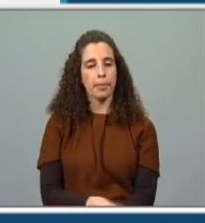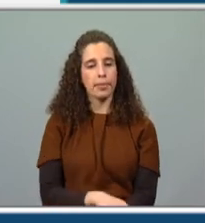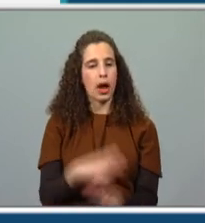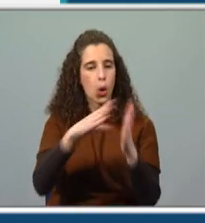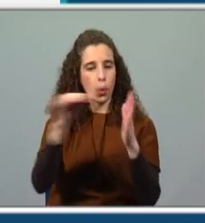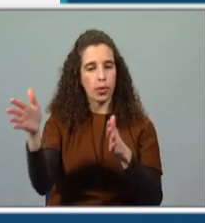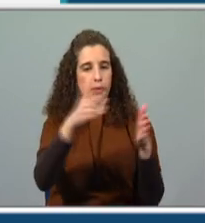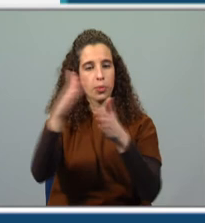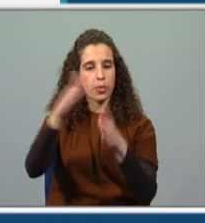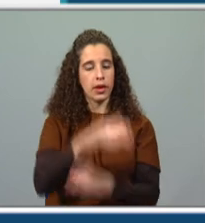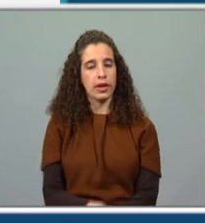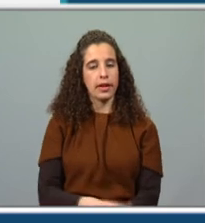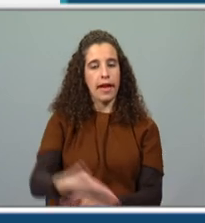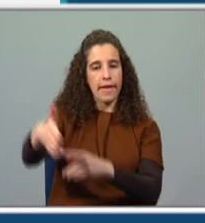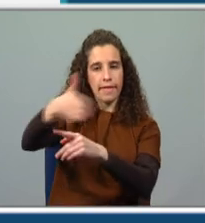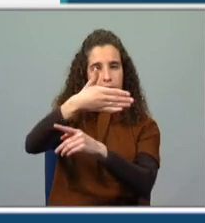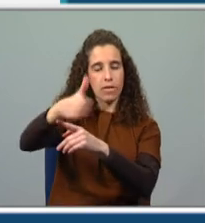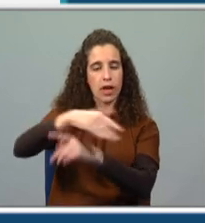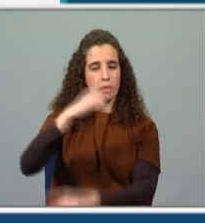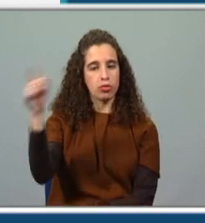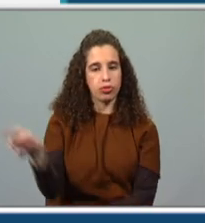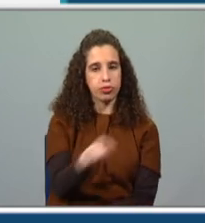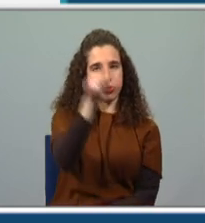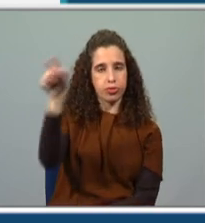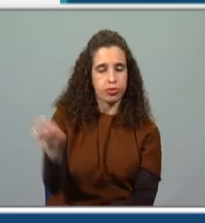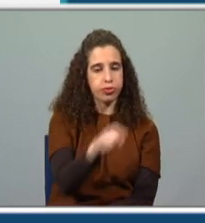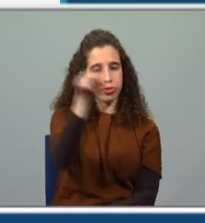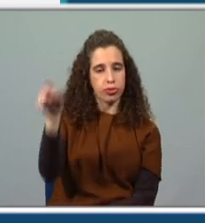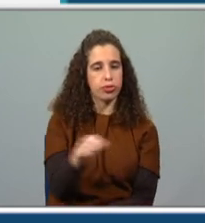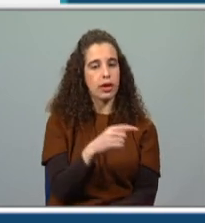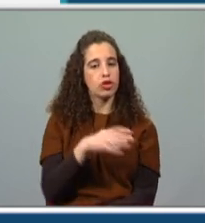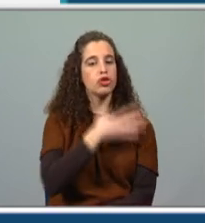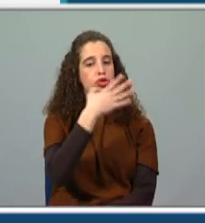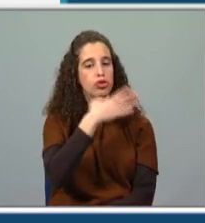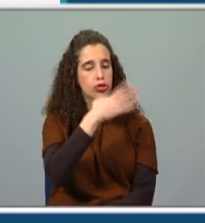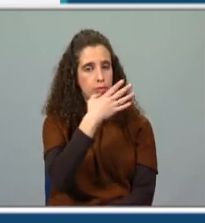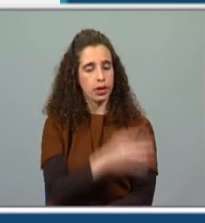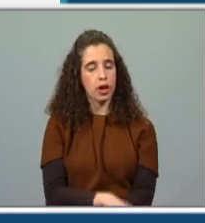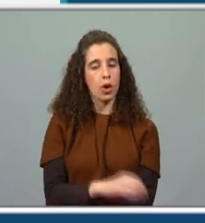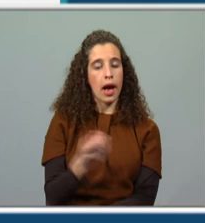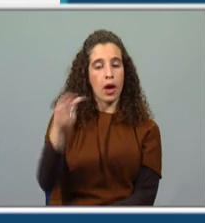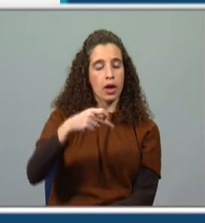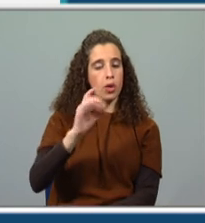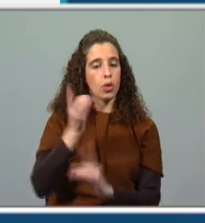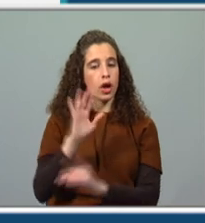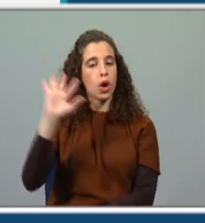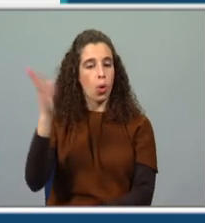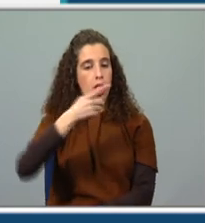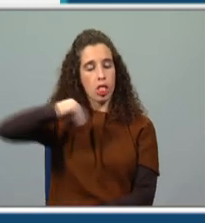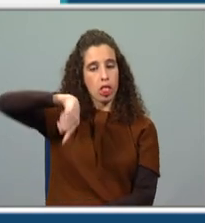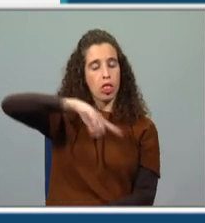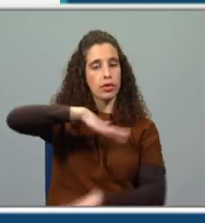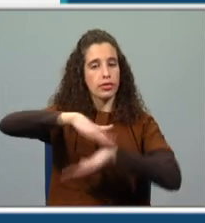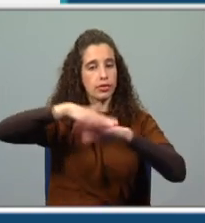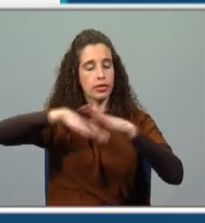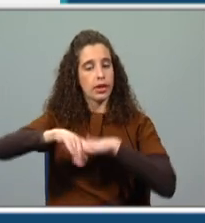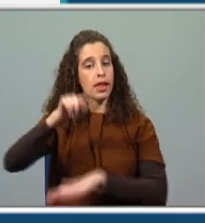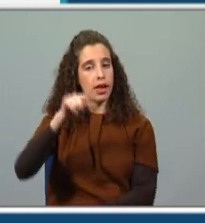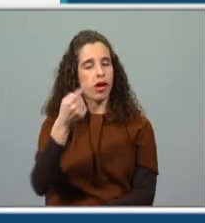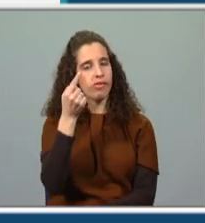as velas giram ou seja explica-nos o que é que acontece quando nós fazemos esta a 蠟燭轉動或向我們解釋什麼當我們這樣做時會發生什麼